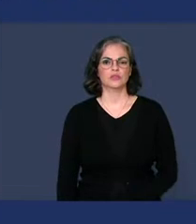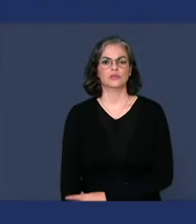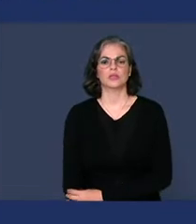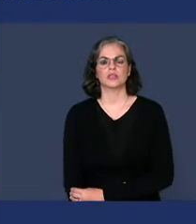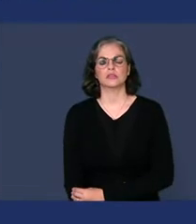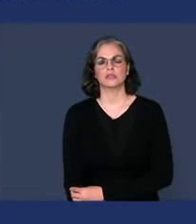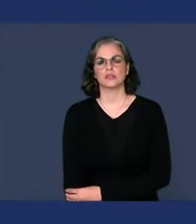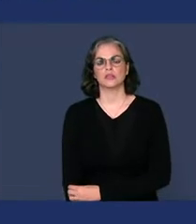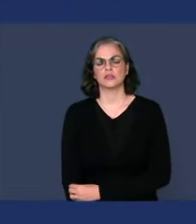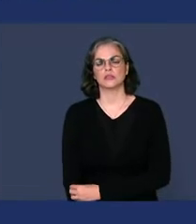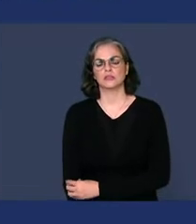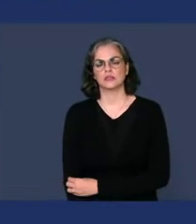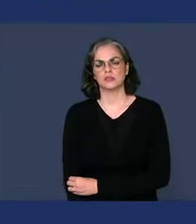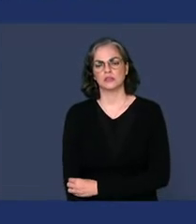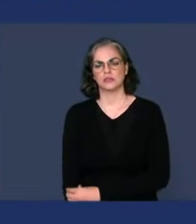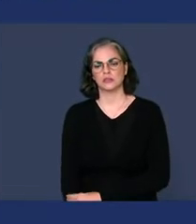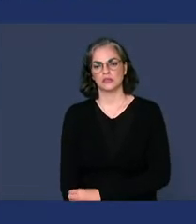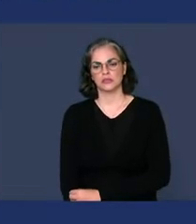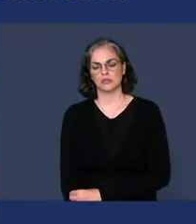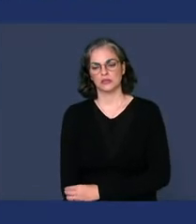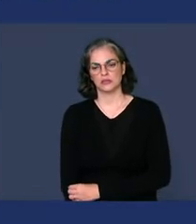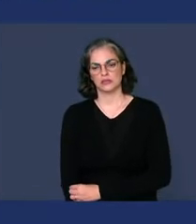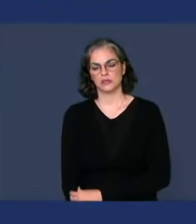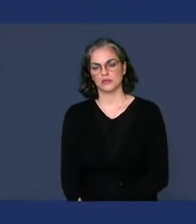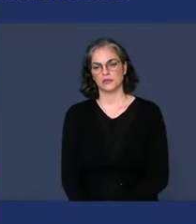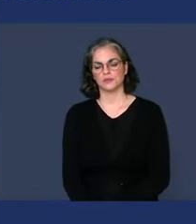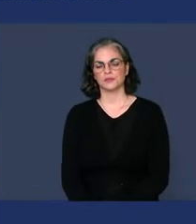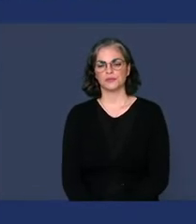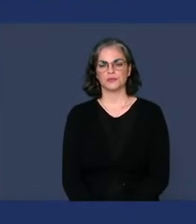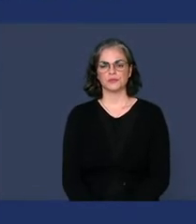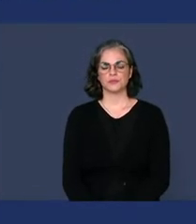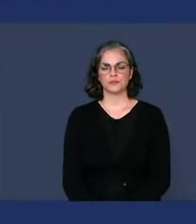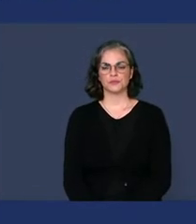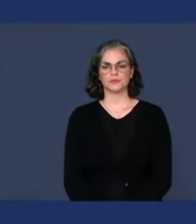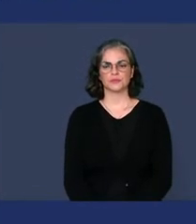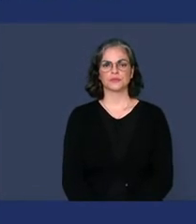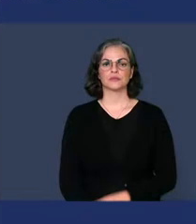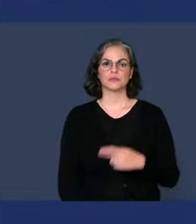SEGURANÇA, E SEGURANÇA PÚ BLICA. POR ISSO MEU VOTO É NÃO, SENHOR PRESIDENTE. -- [PRESIDENTE]: PSOL.